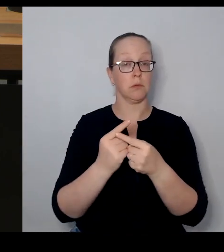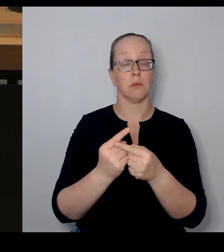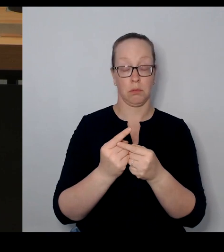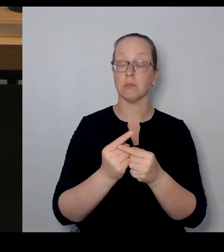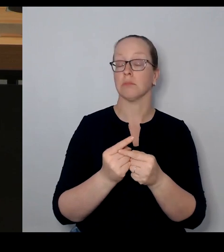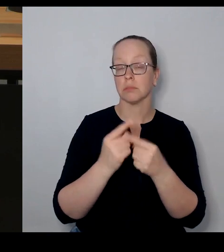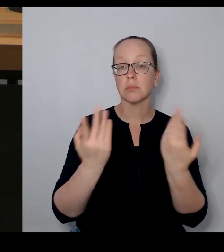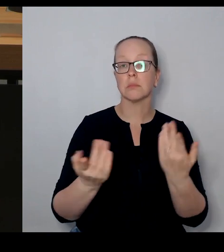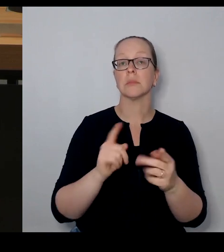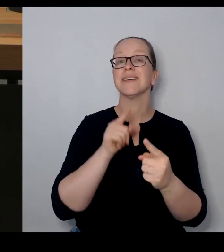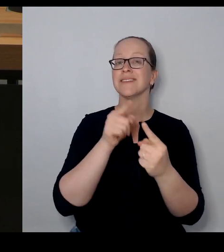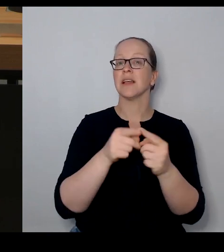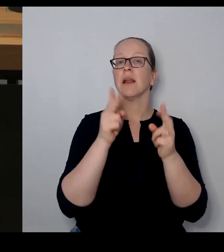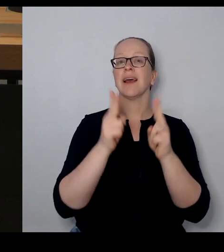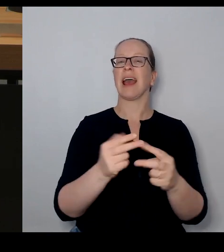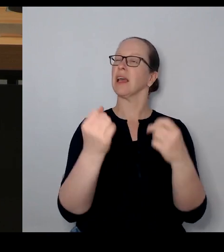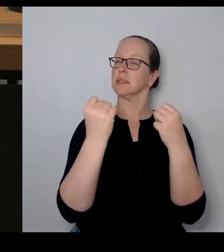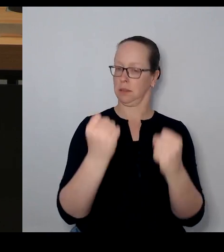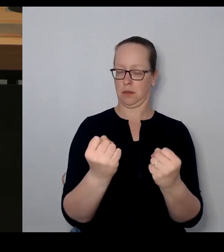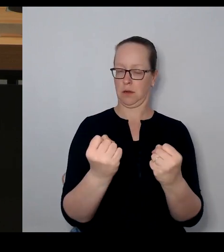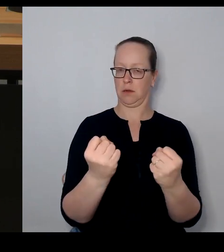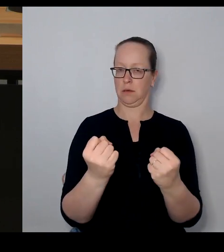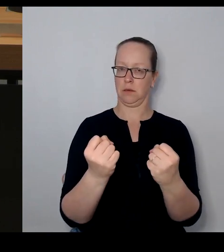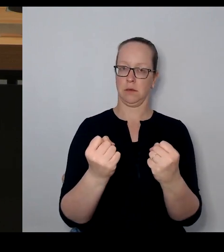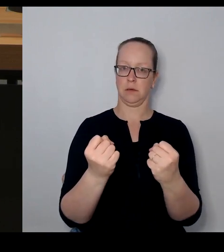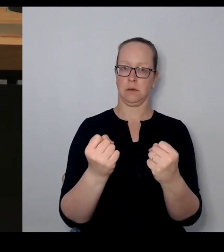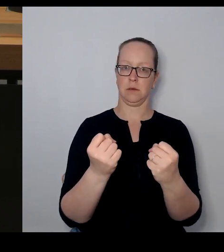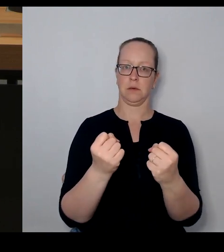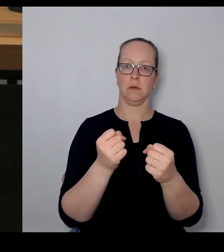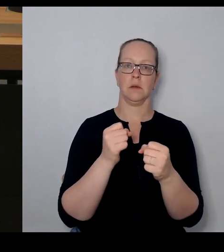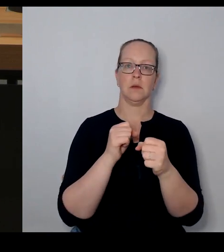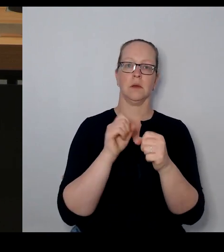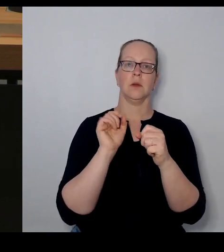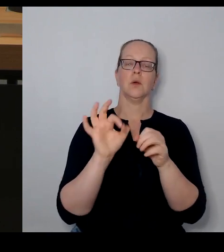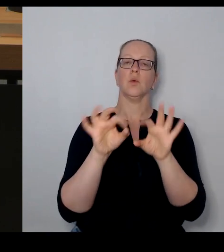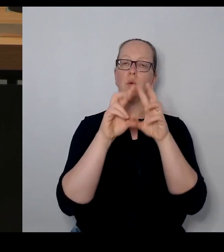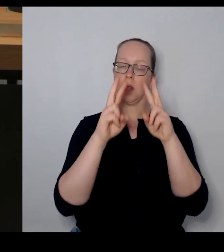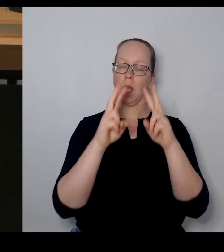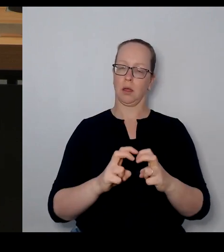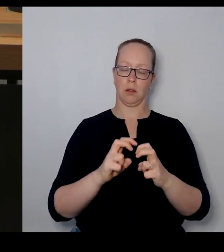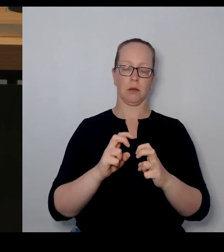Sitzung im Detail mit dem Gutachter erörtert und klar ist, dass das Urteil des Bundesverfassungsgerichts umfassende